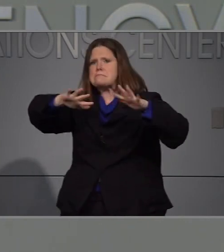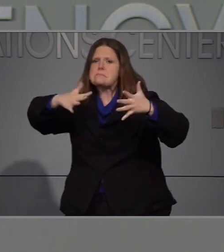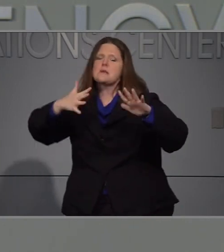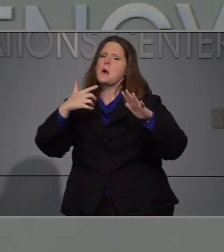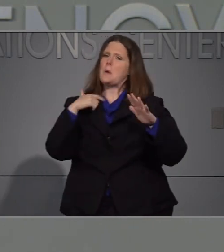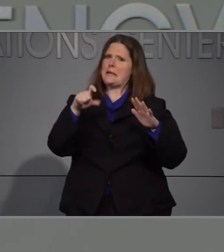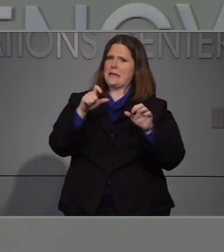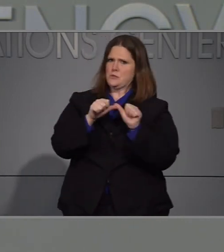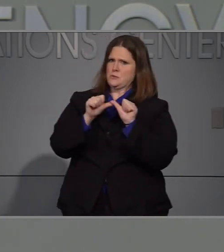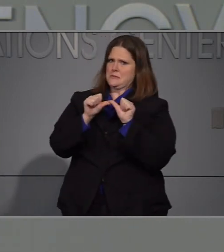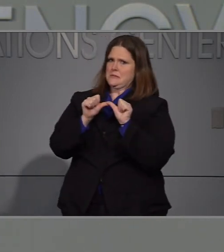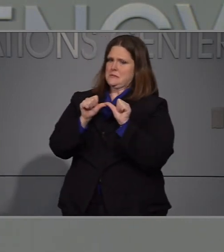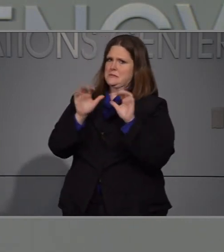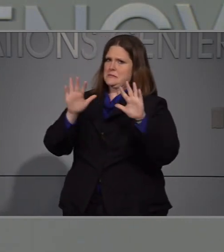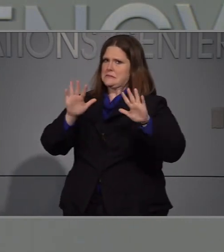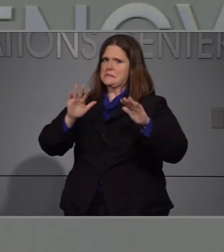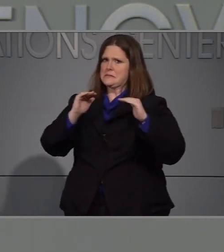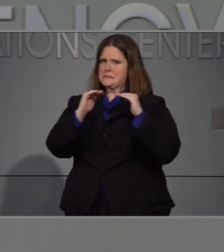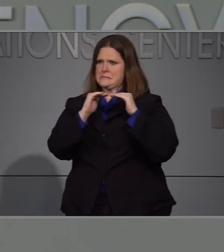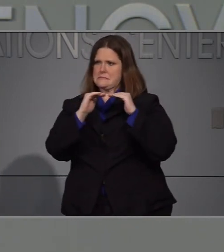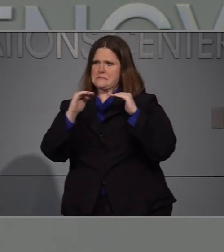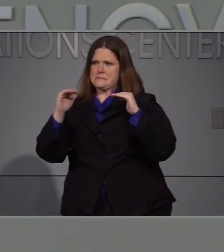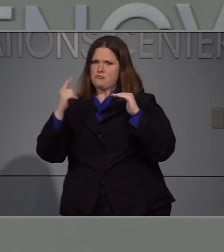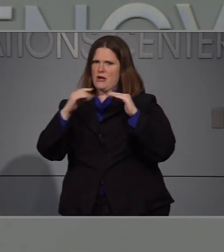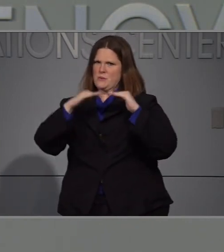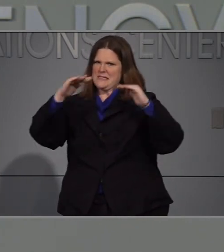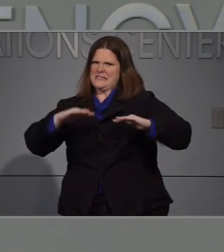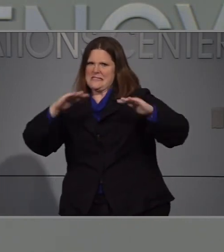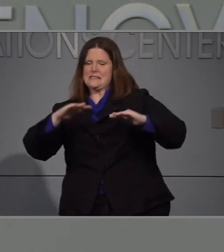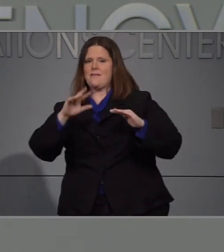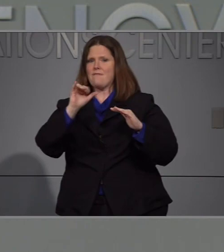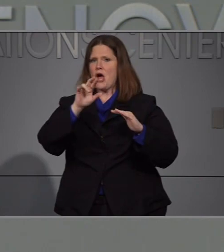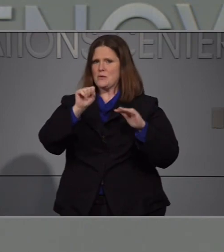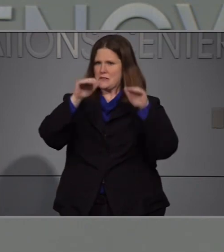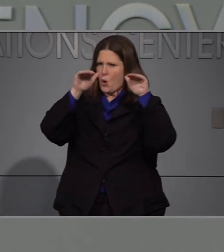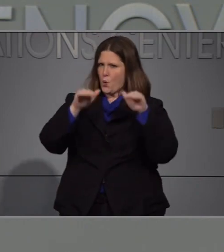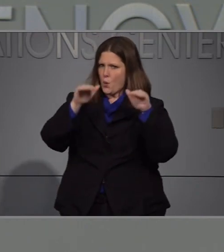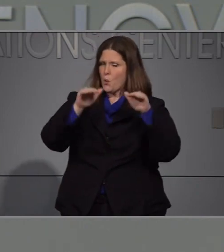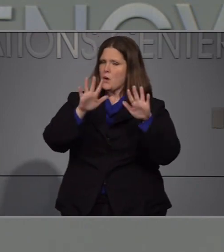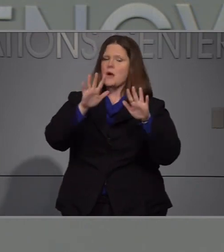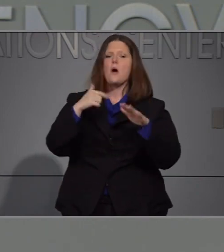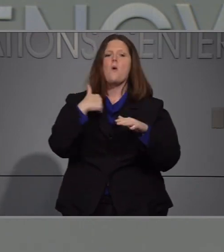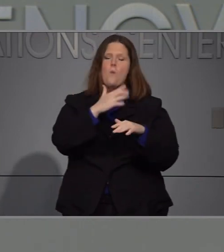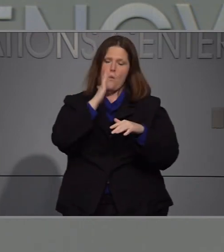cosas que necesitamos trabajar todos juntos para mantener el nivel bajo debí los y